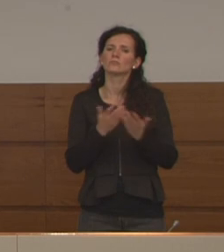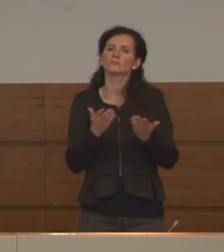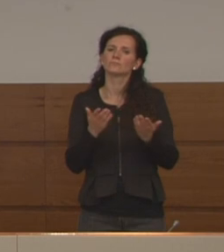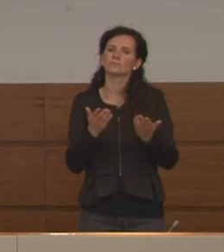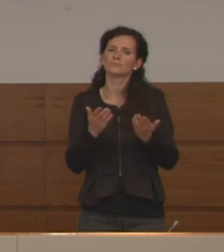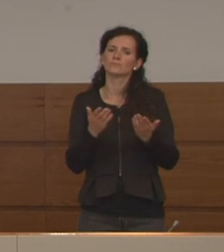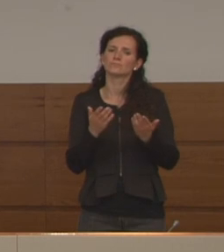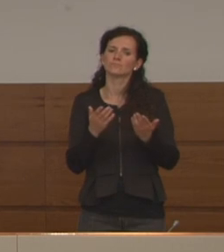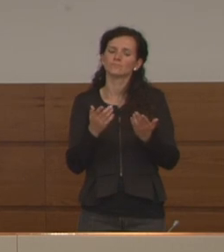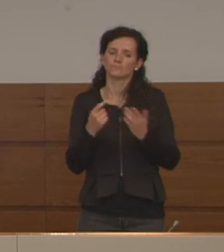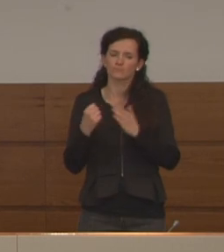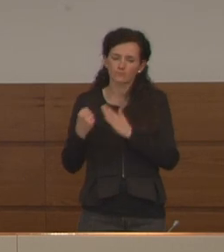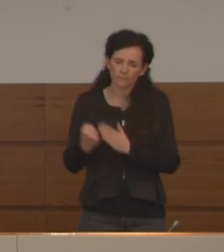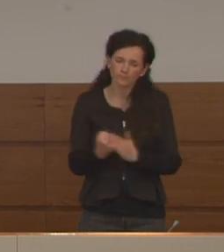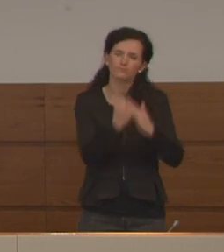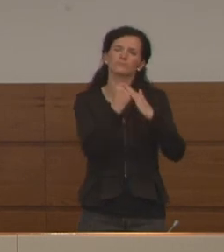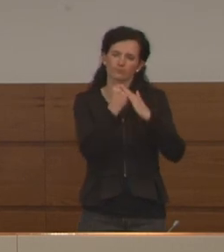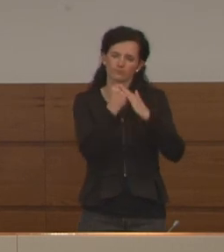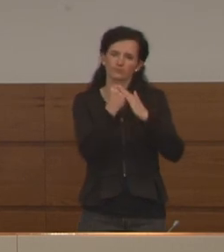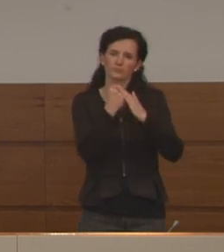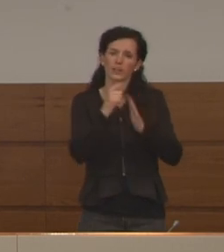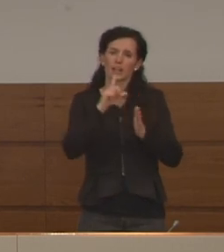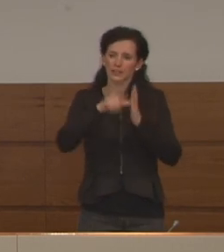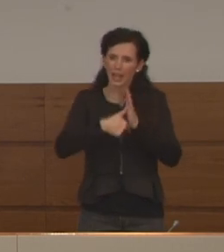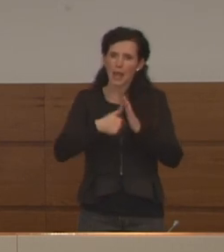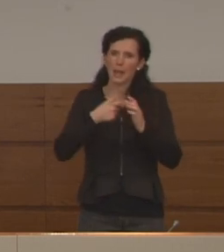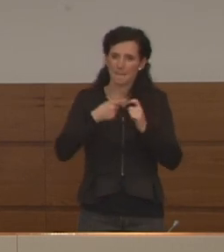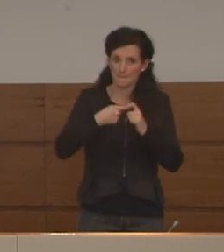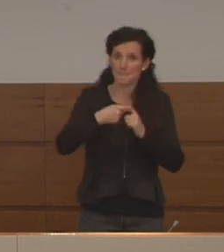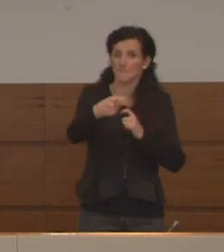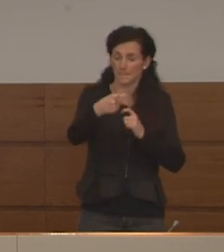duraturo di tutto l'impianto territoriale della sanità e